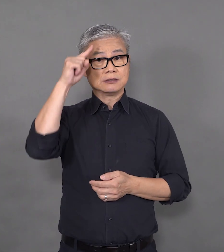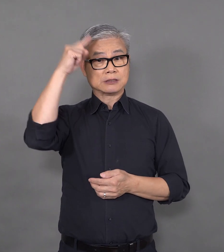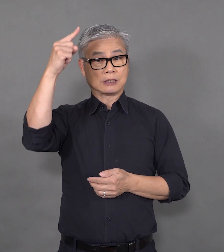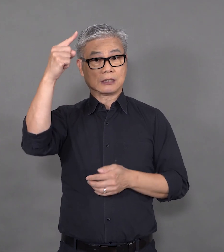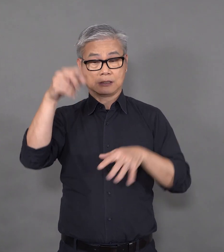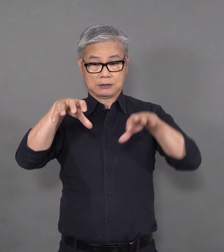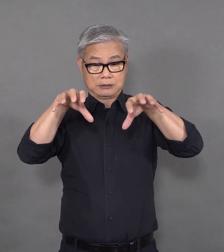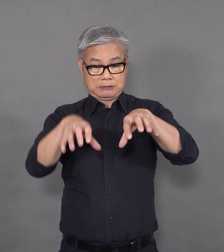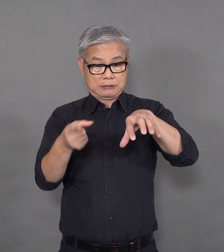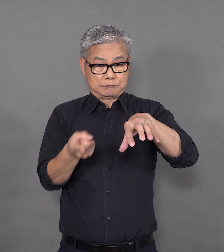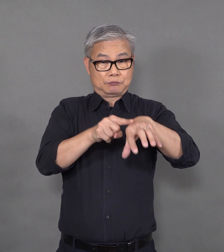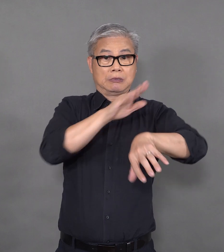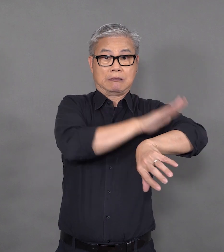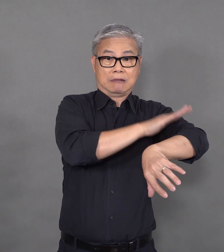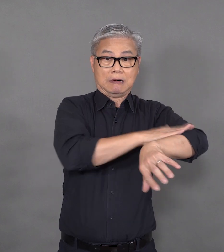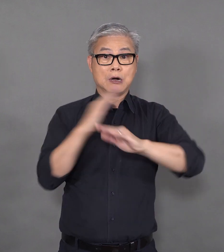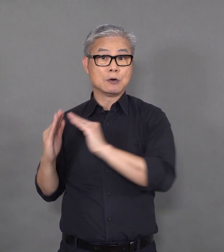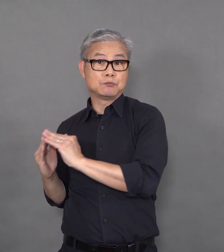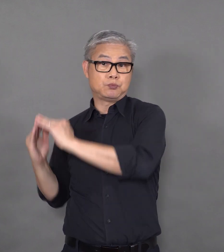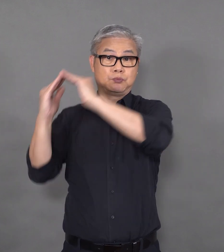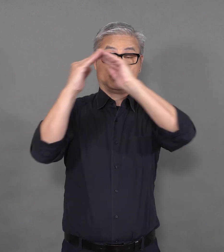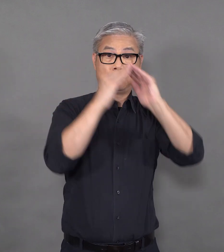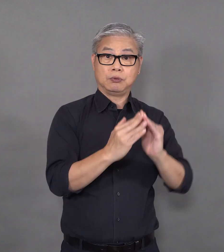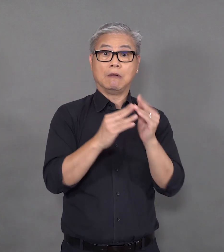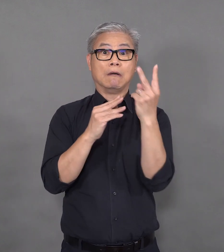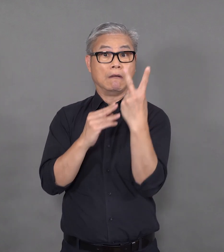一天，隔壁搬來